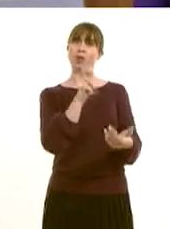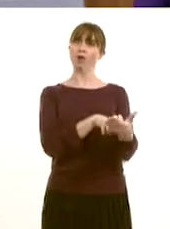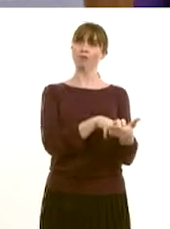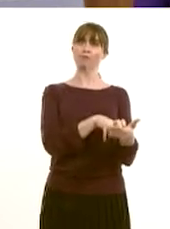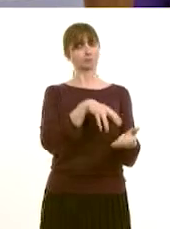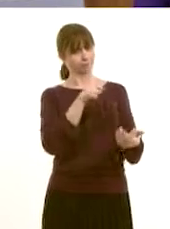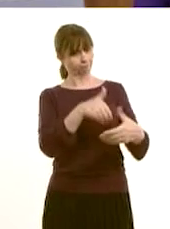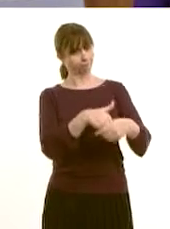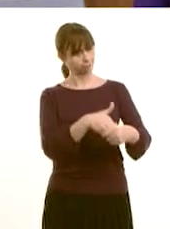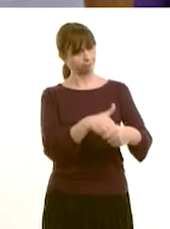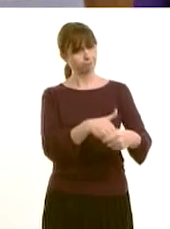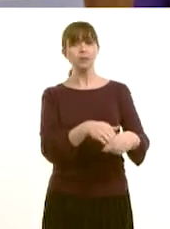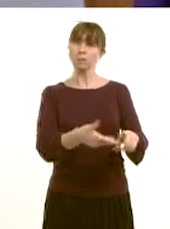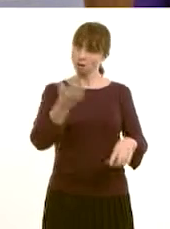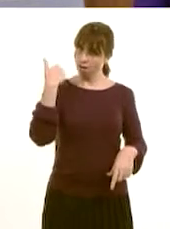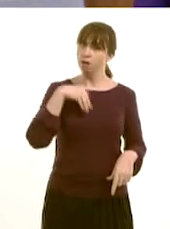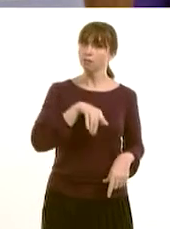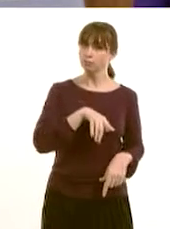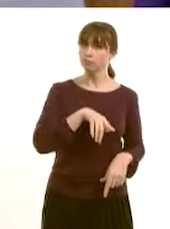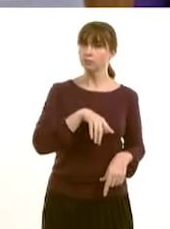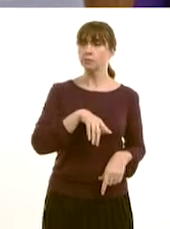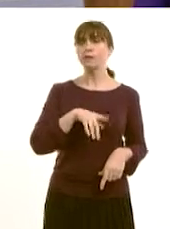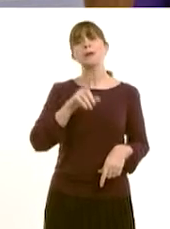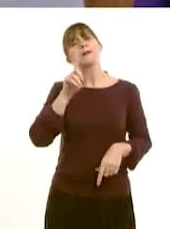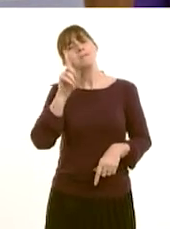Beth na allaf gytuno ag e arno yw deddfu ar hyn.